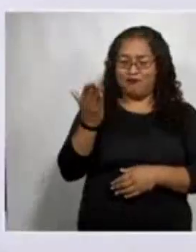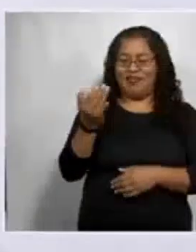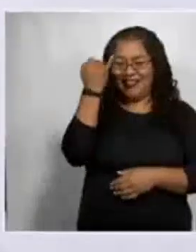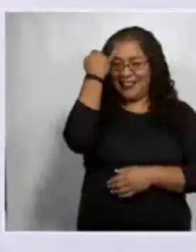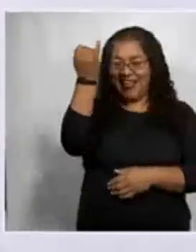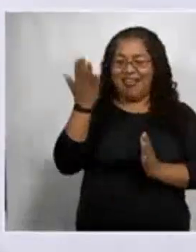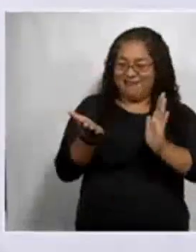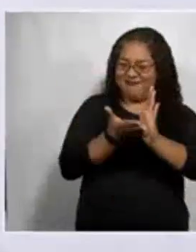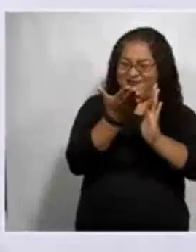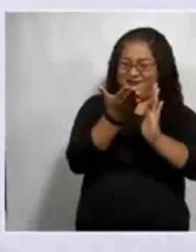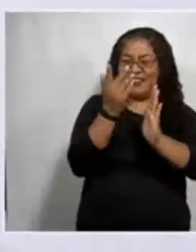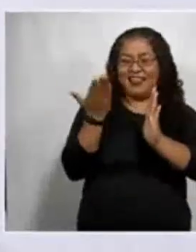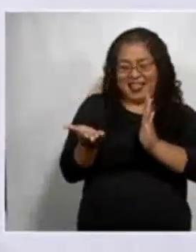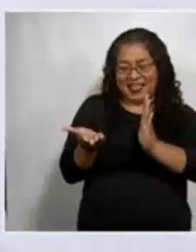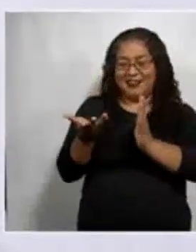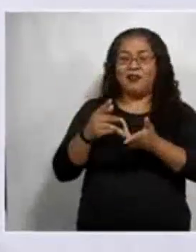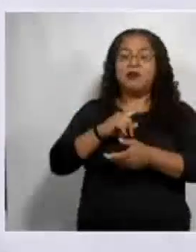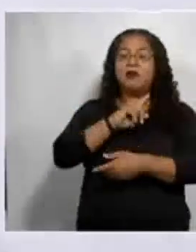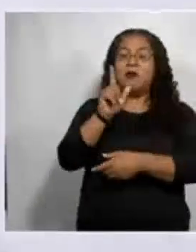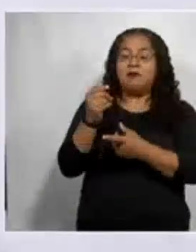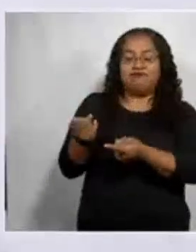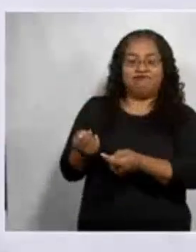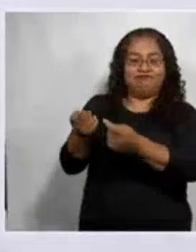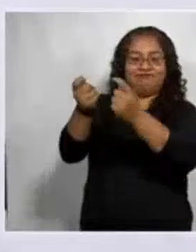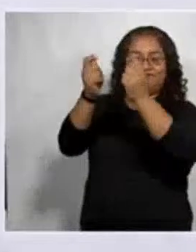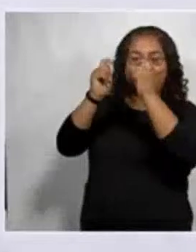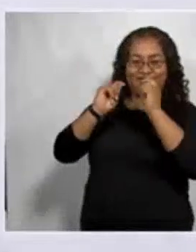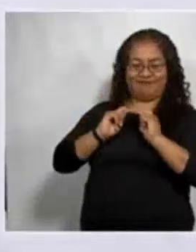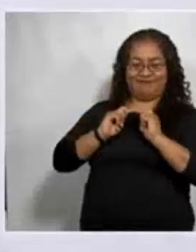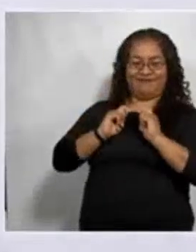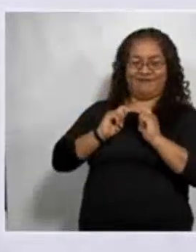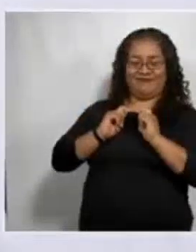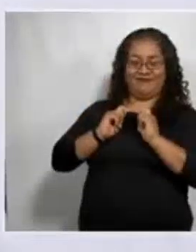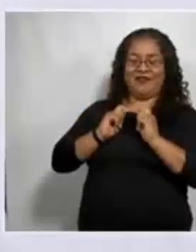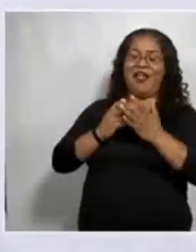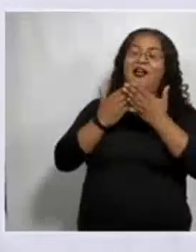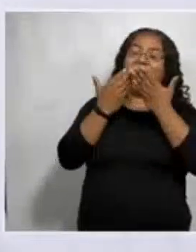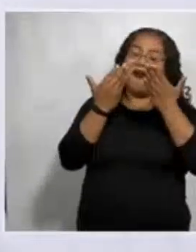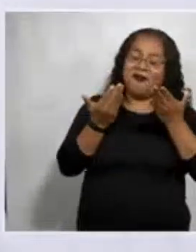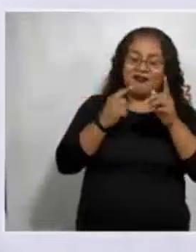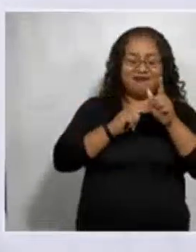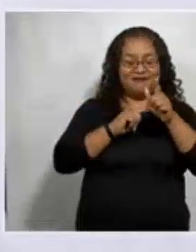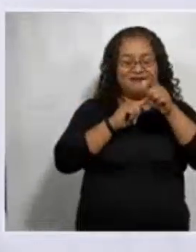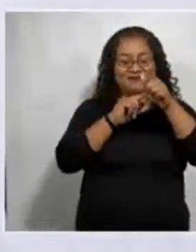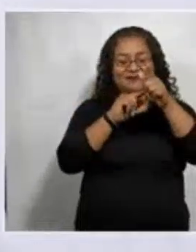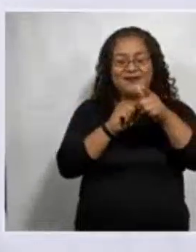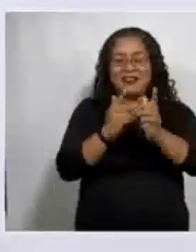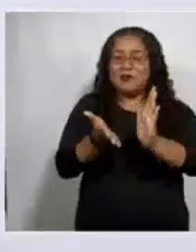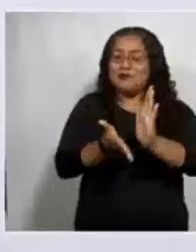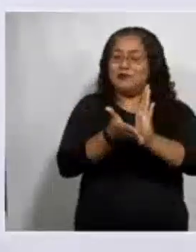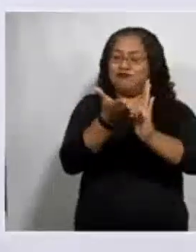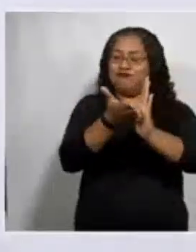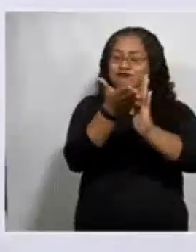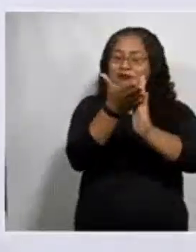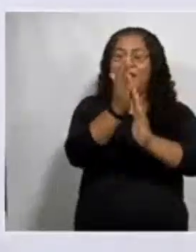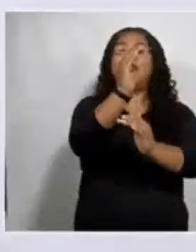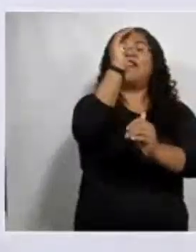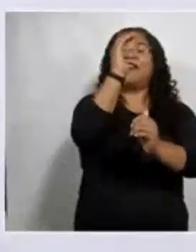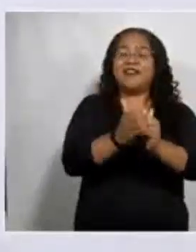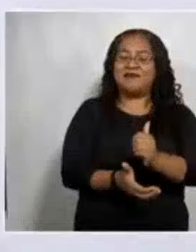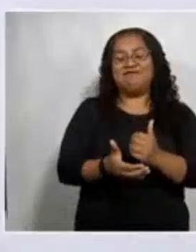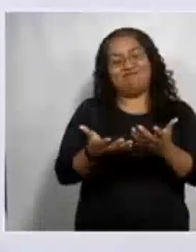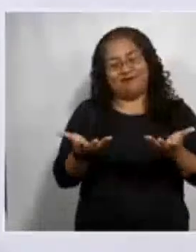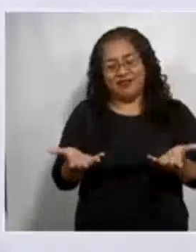y a nosotros nos corresponde pues culminarlo. Sí, hay varias obras,